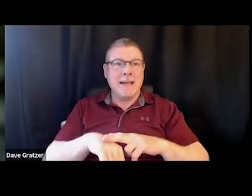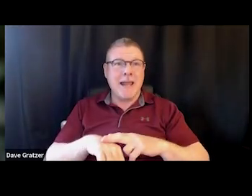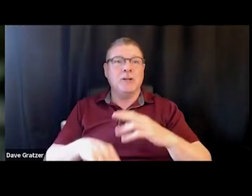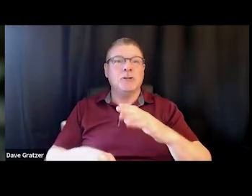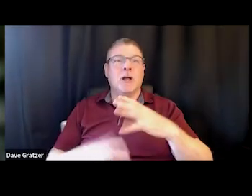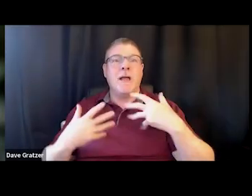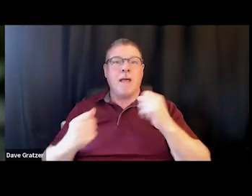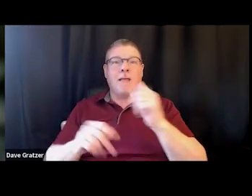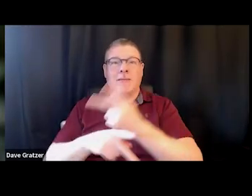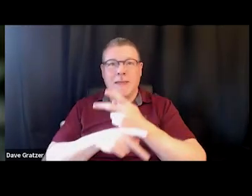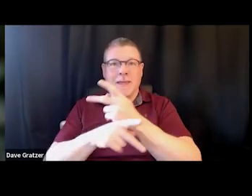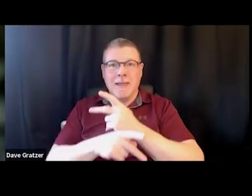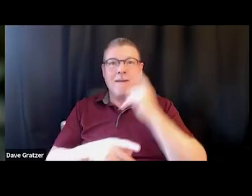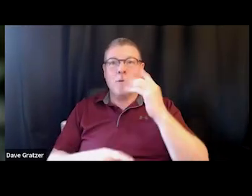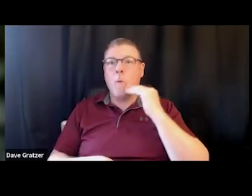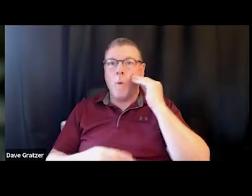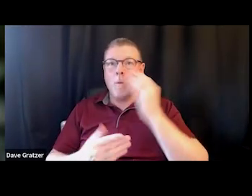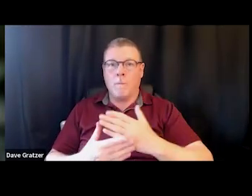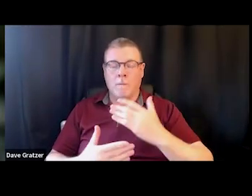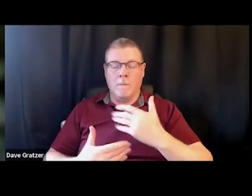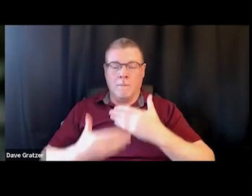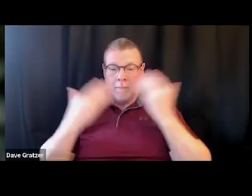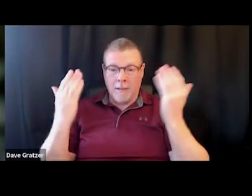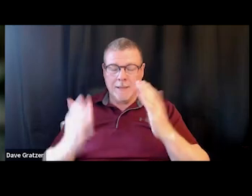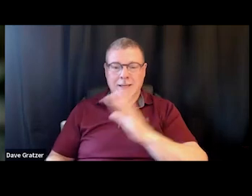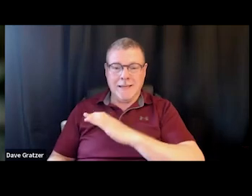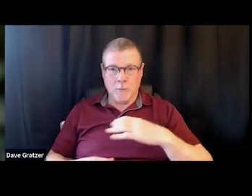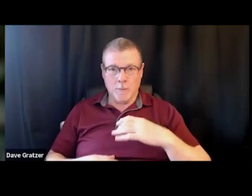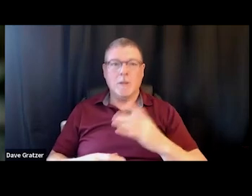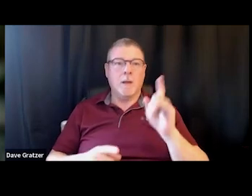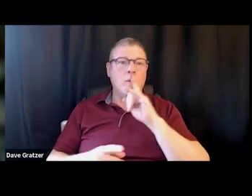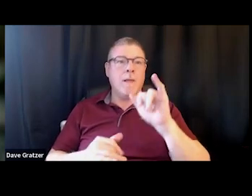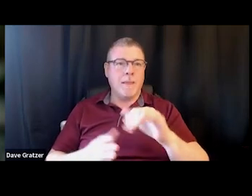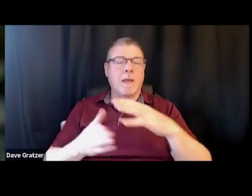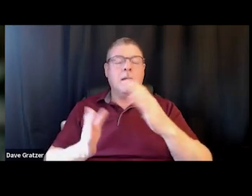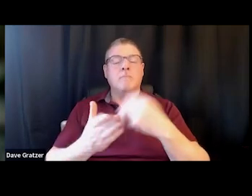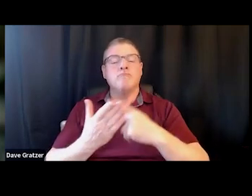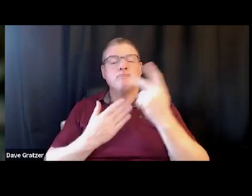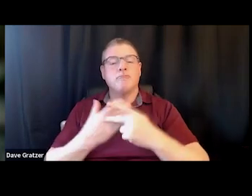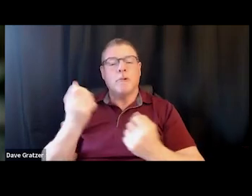Somos una organización de capacitación y asistencia técnica que apoya programas en todo el país que trabajan en el nexo